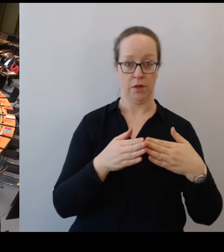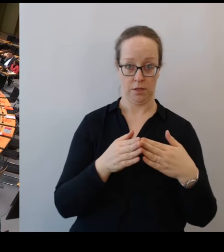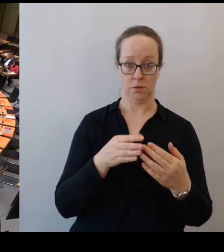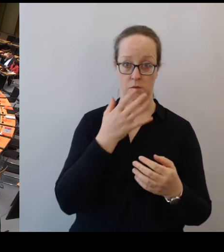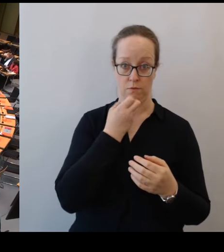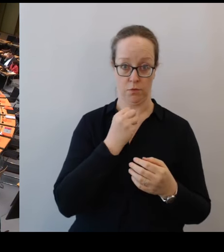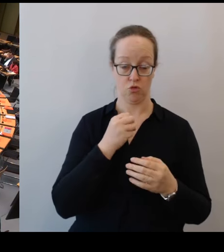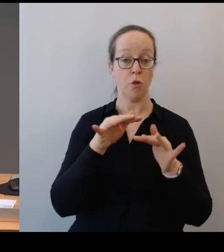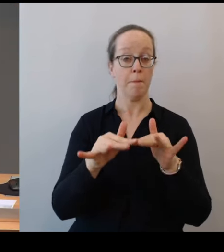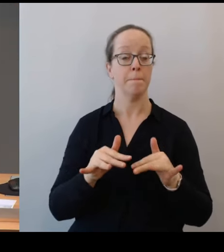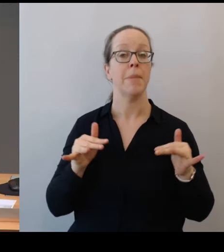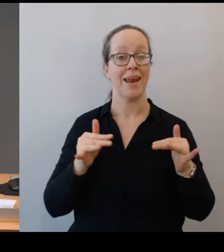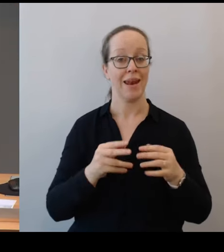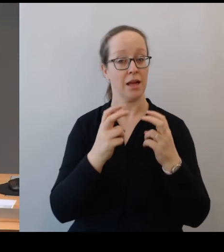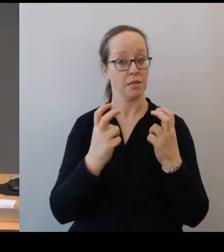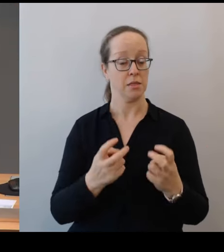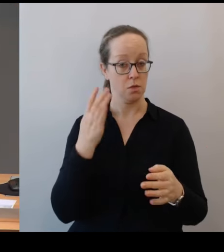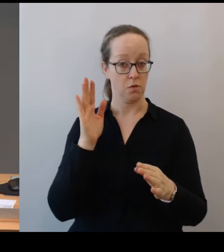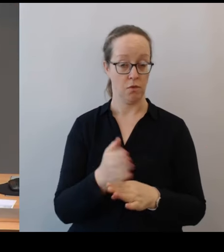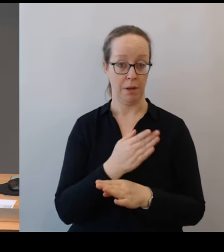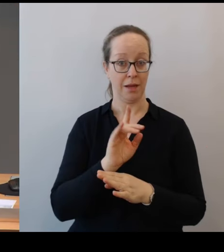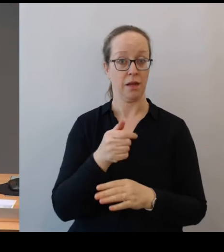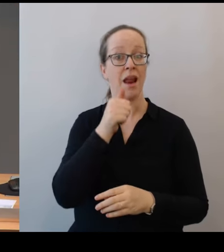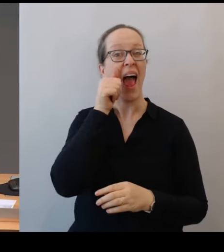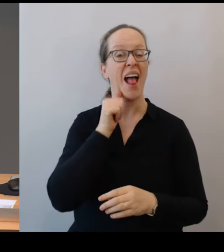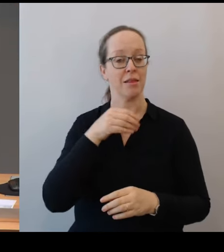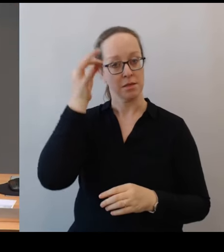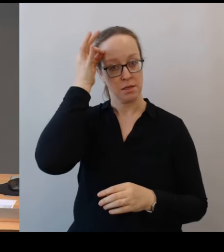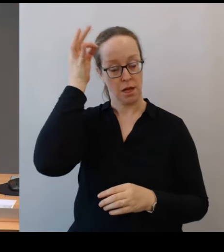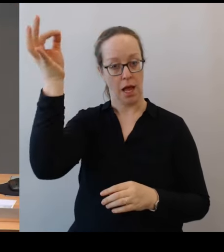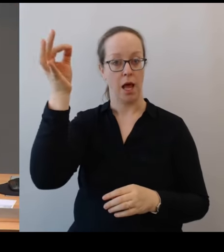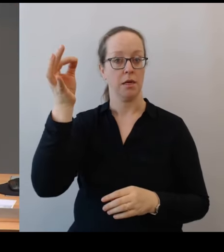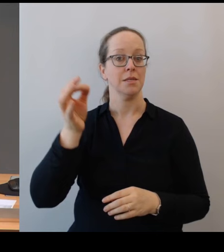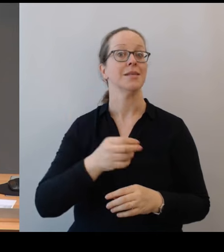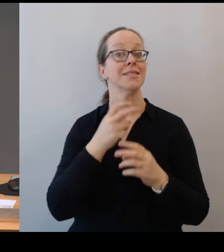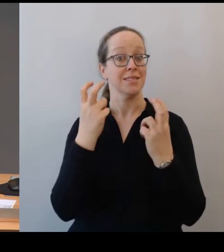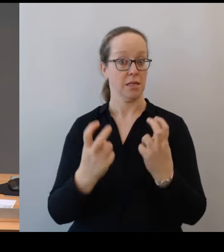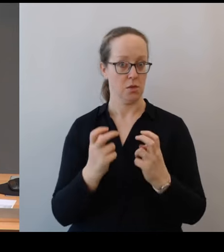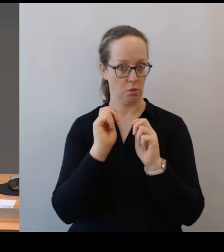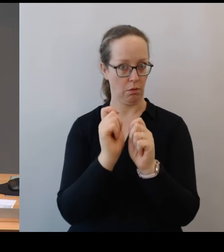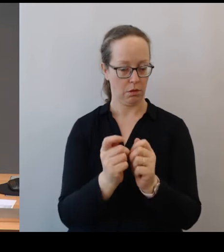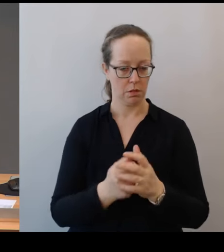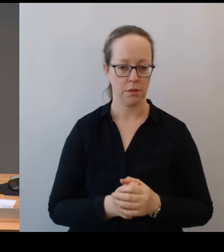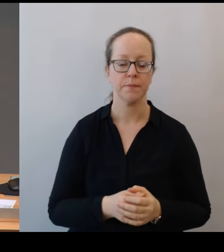Wir kommen dann zum Tagesordnungspunkt drei. Das sind die Prioritäten, und ich rufe auf die laufende Nummer 3.1, die